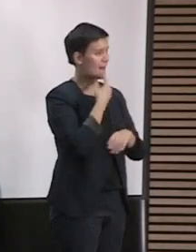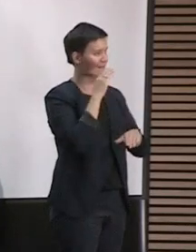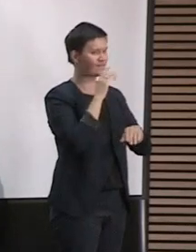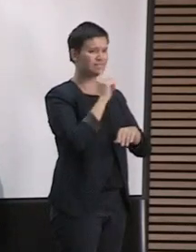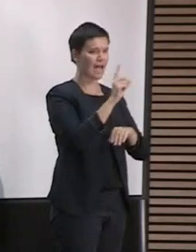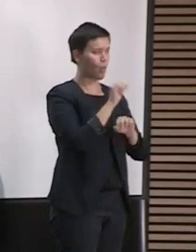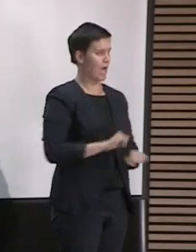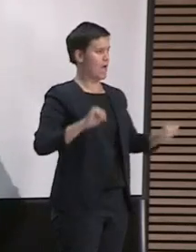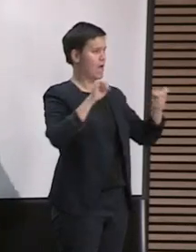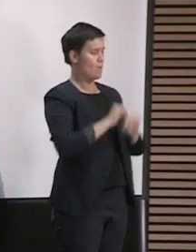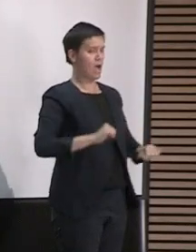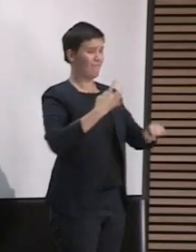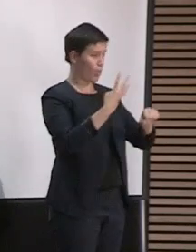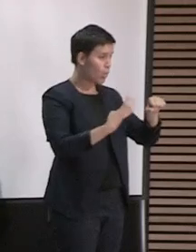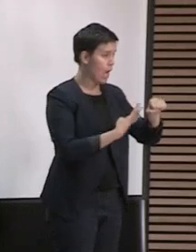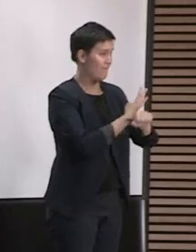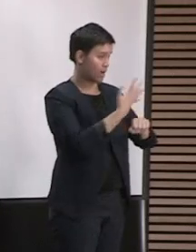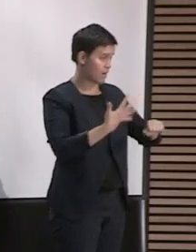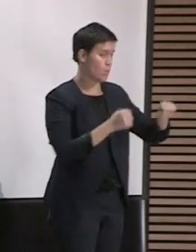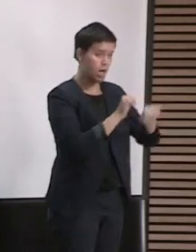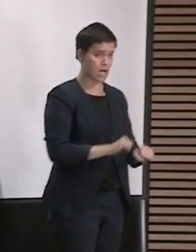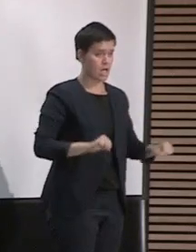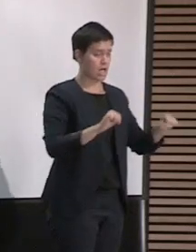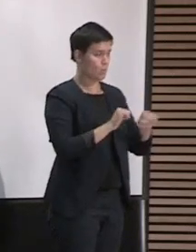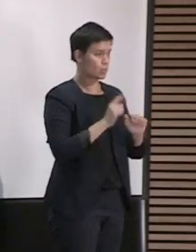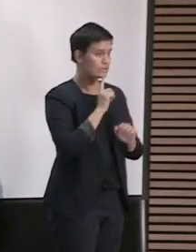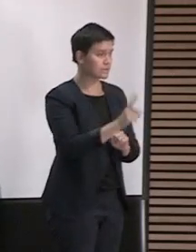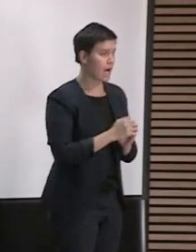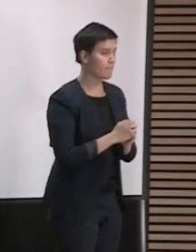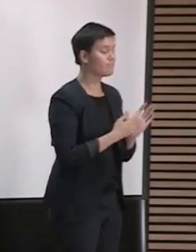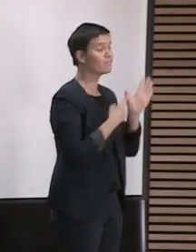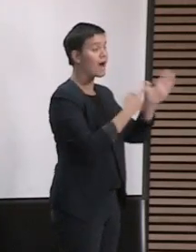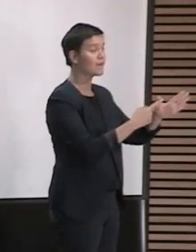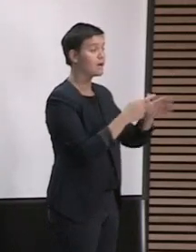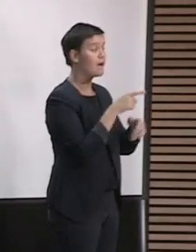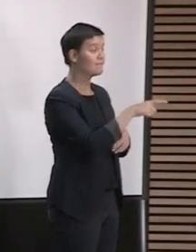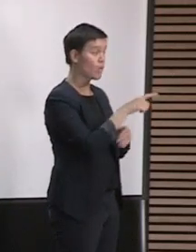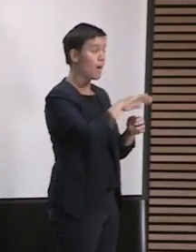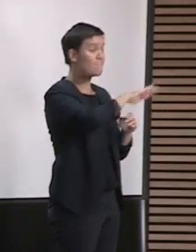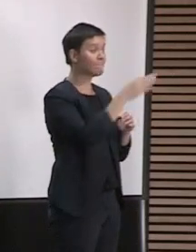tatari ana mo nga haora e wha mo te whakamatautau me t ana